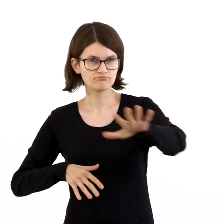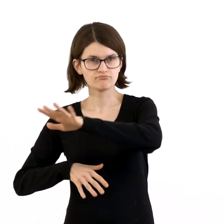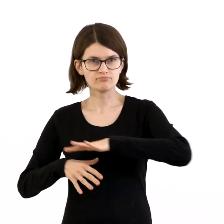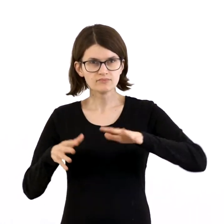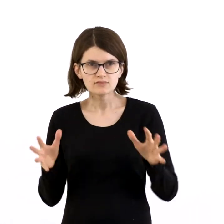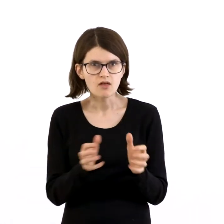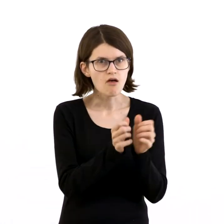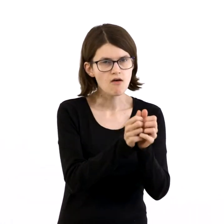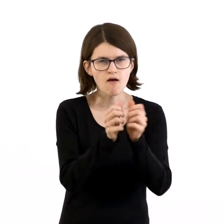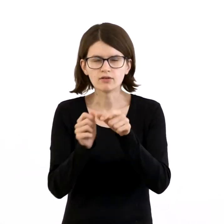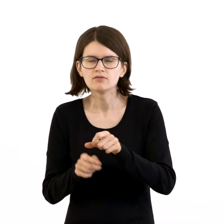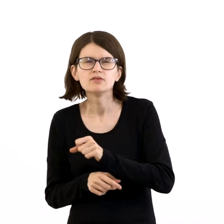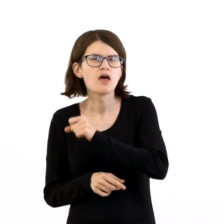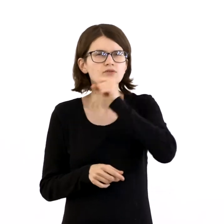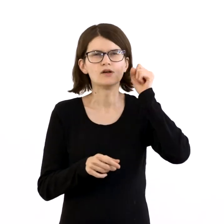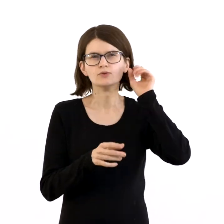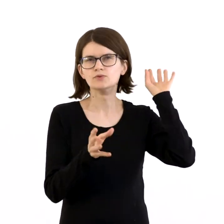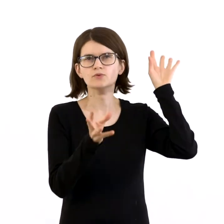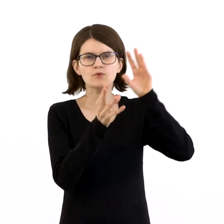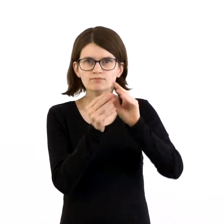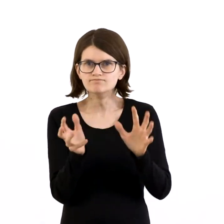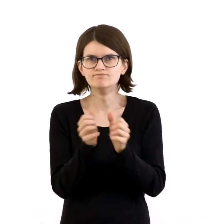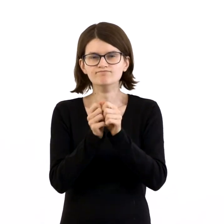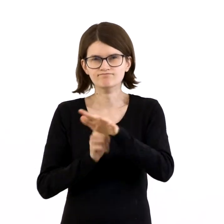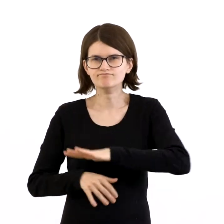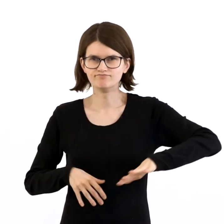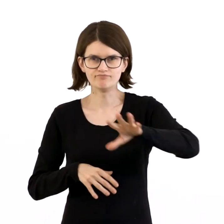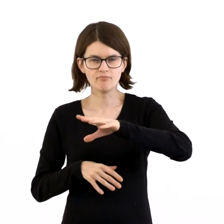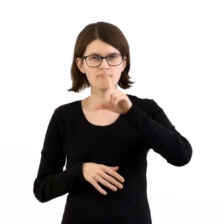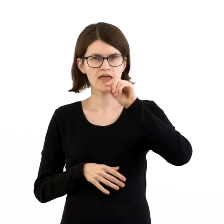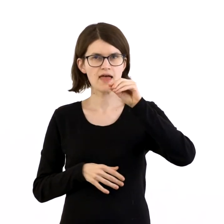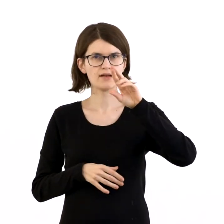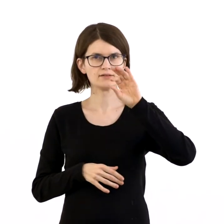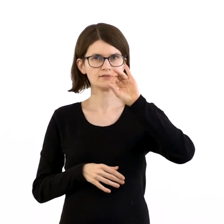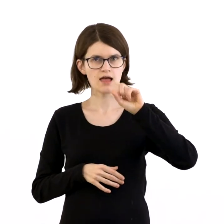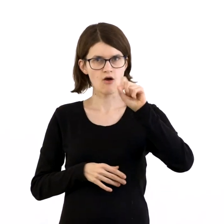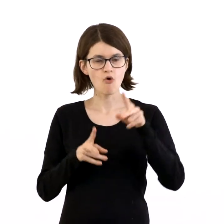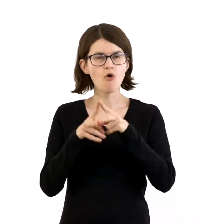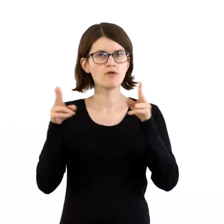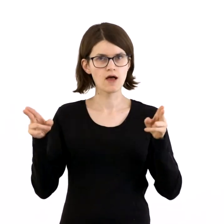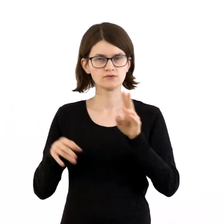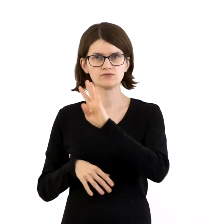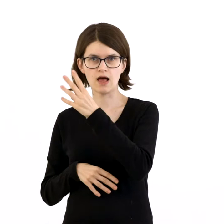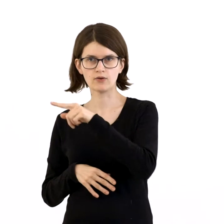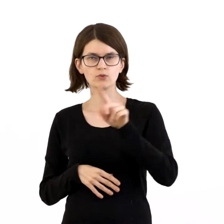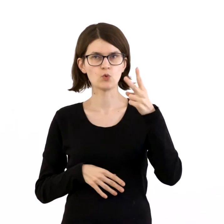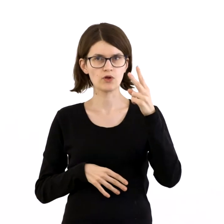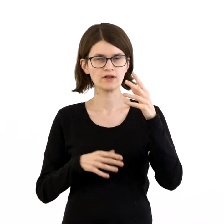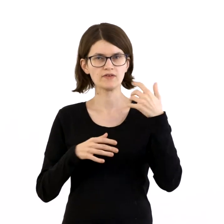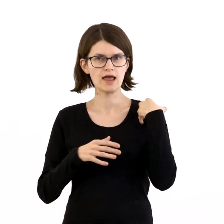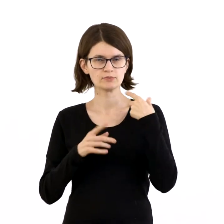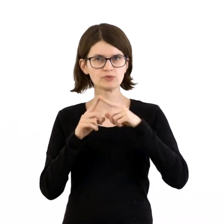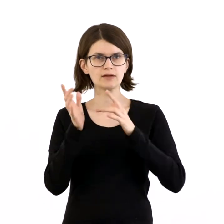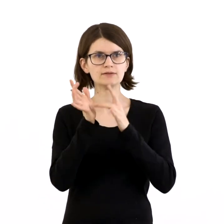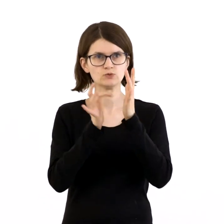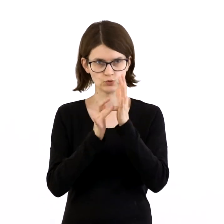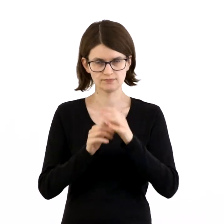Najstarsze z dotychczas odkrytych znalezisk w Persji pochodzą z IV - II w. p.n.e